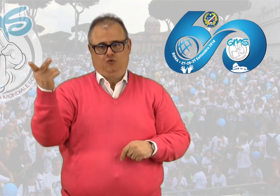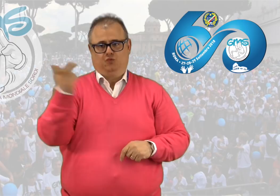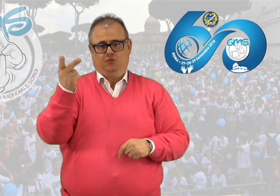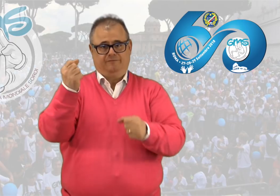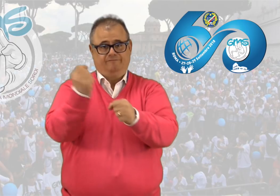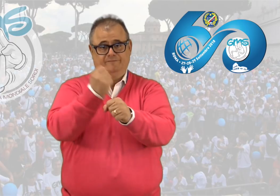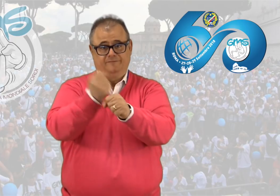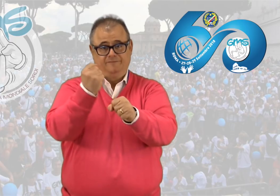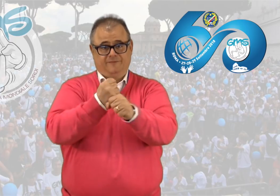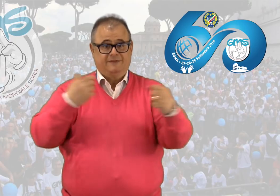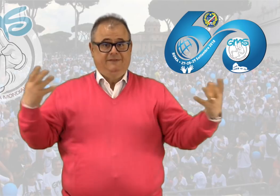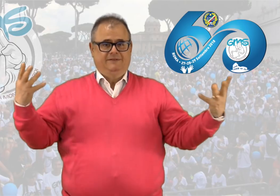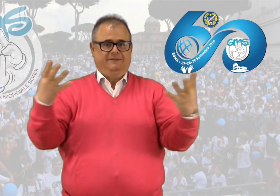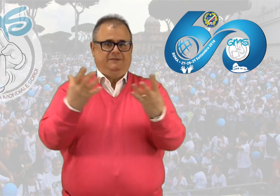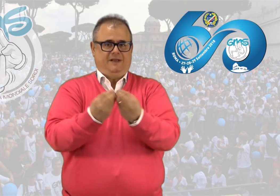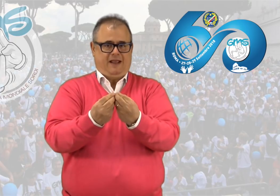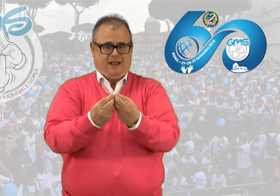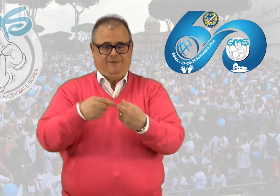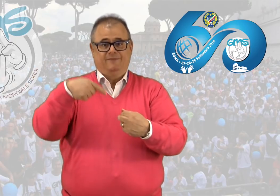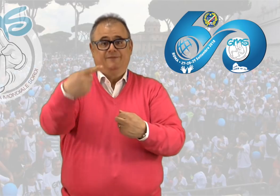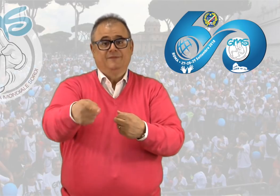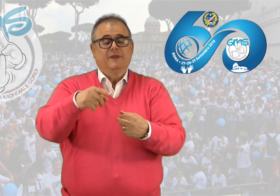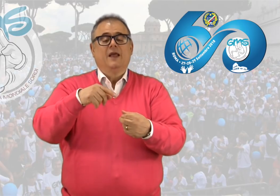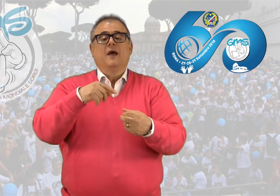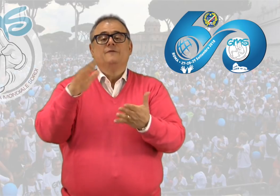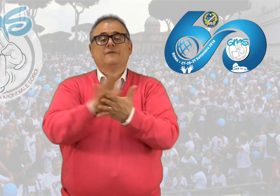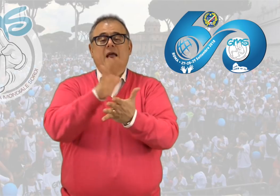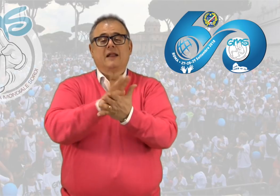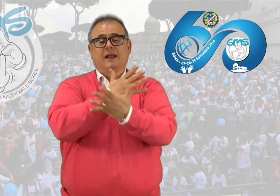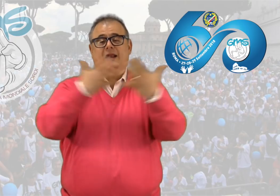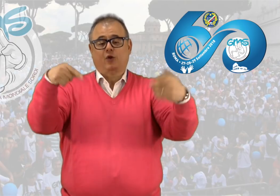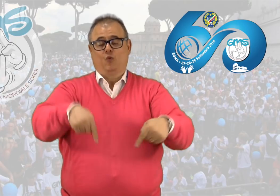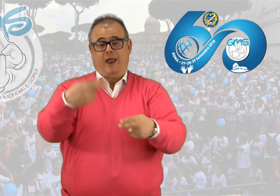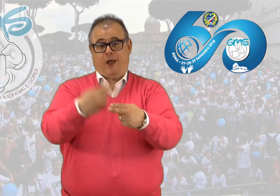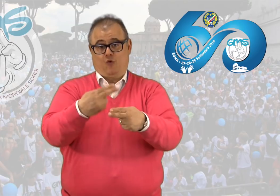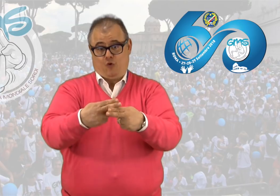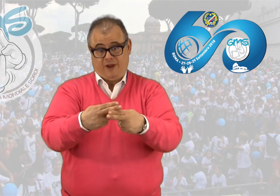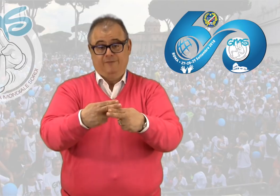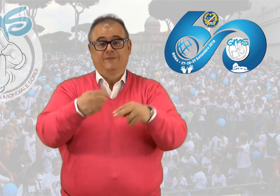Loro due lavoreranno insieme per organizzare questa grande festa qui a Roma